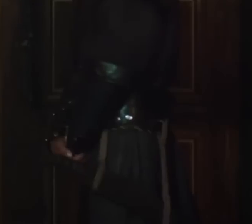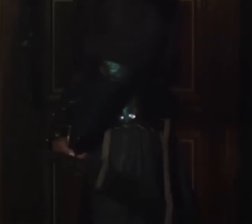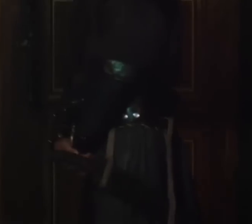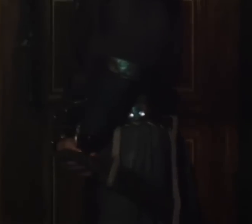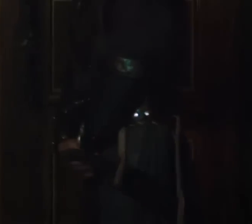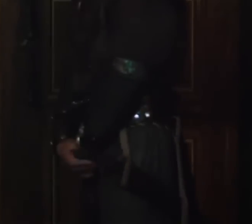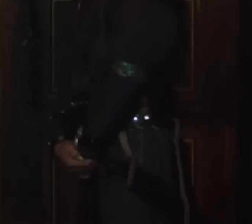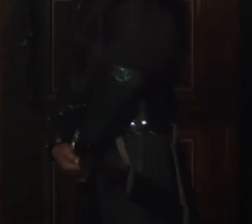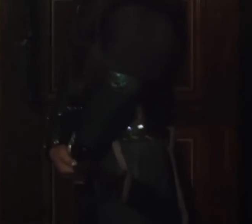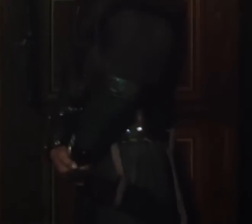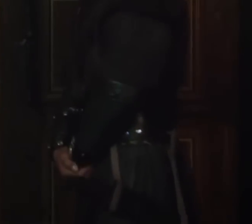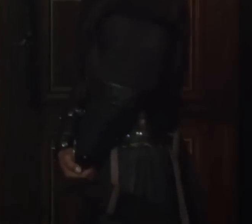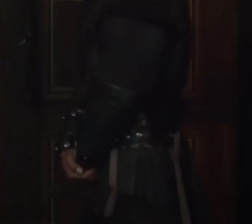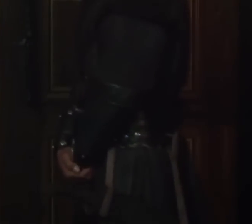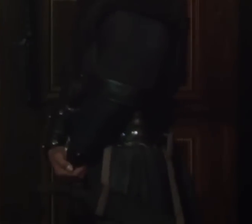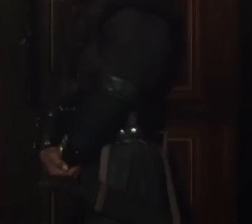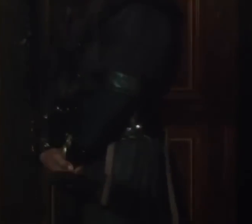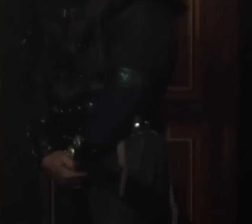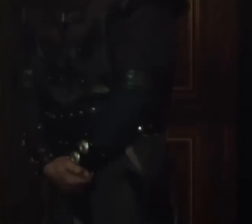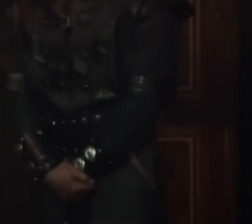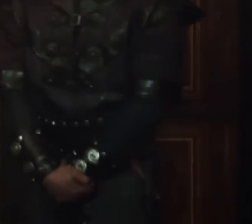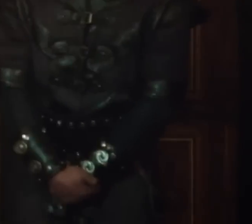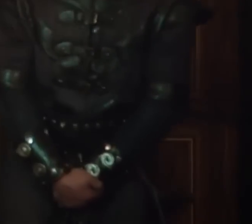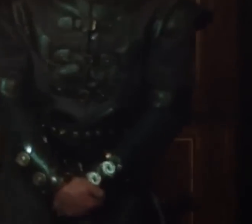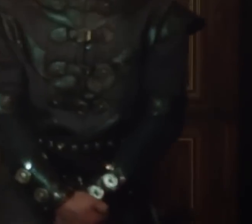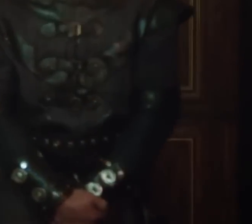(Müzik - Gerilim)